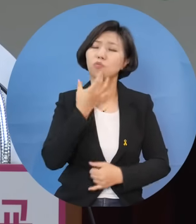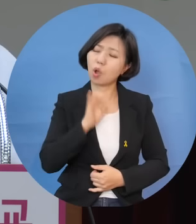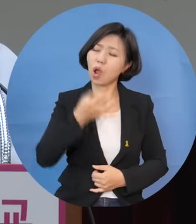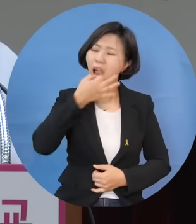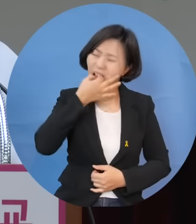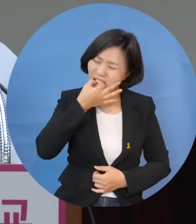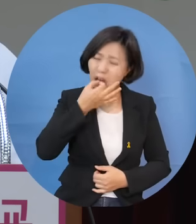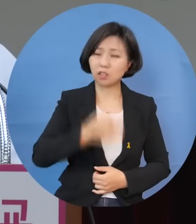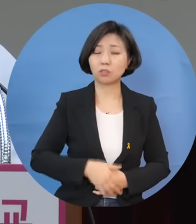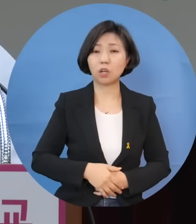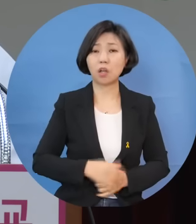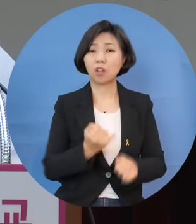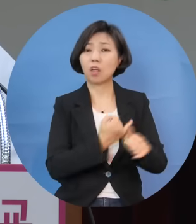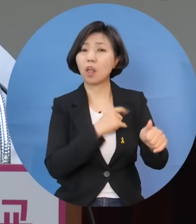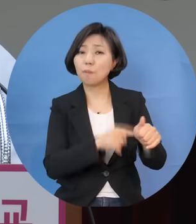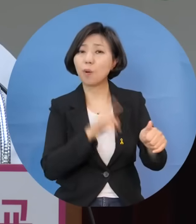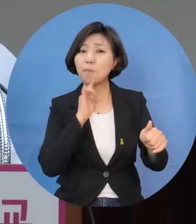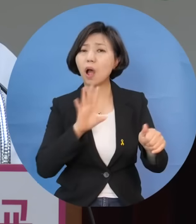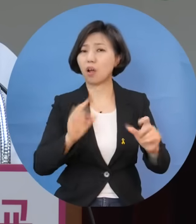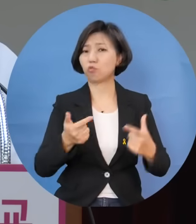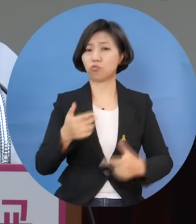우리 남편만 이기적인 게 아니라 나도 이기적이에요.